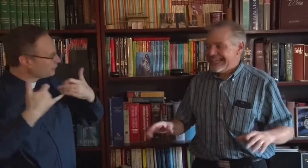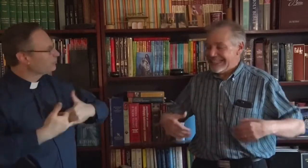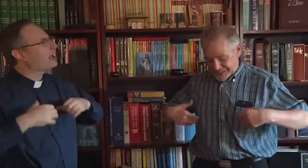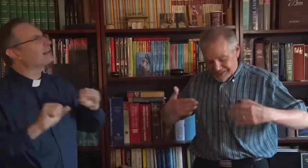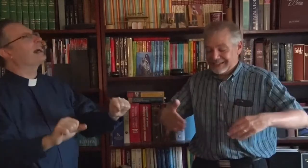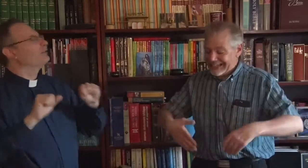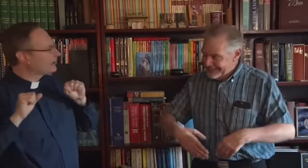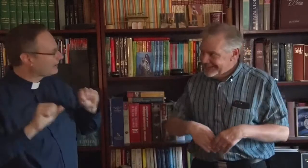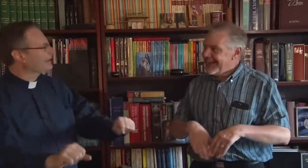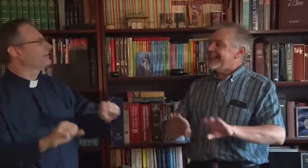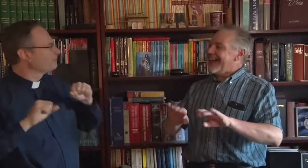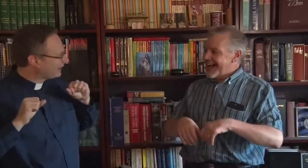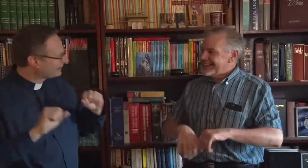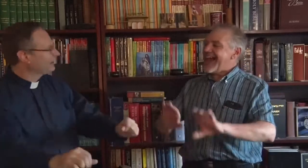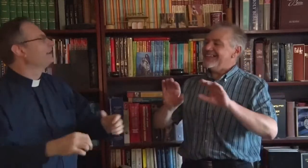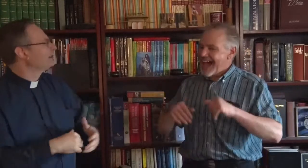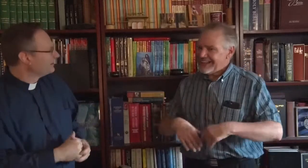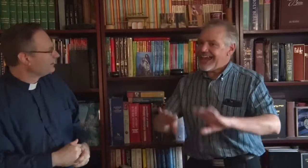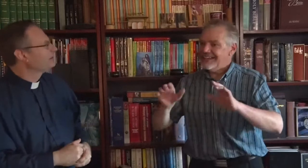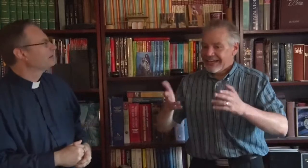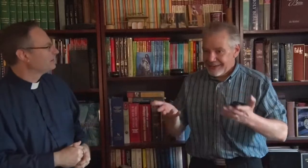puis tu t’entraînes, t’entraînes… entraîne… entraîne… et maintenant…